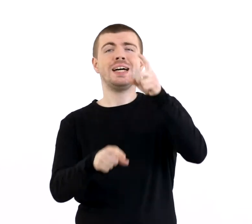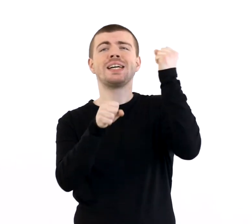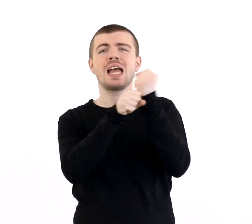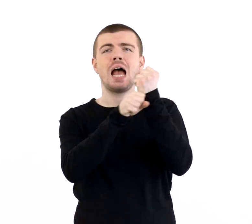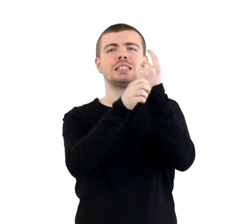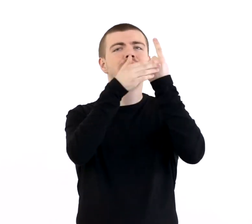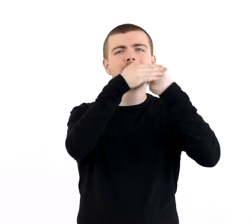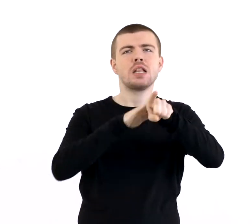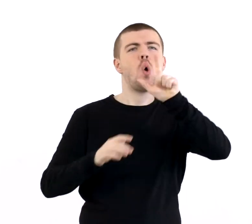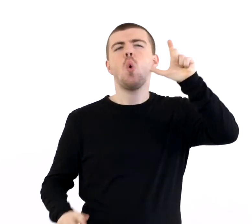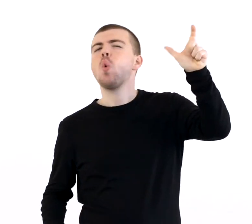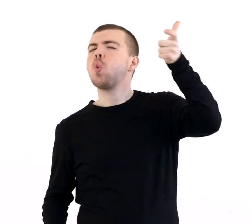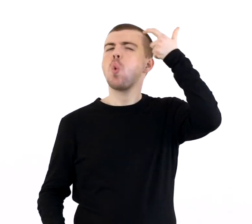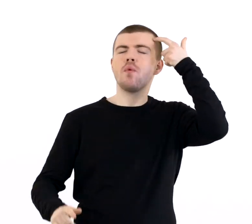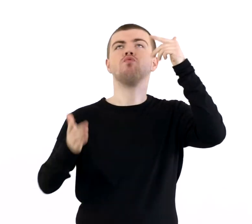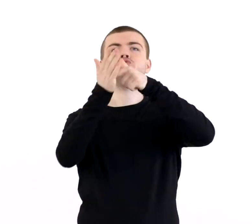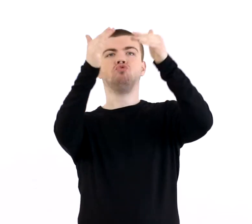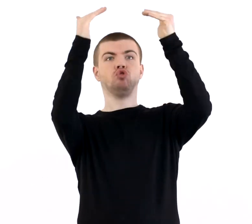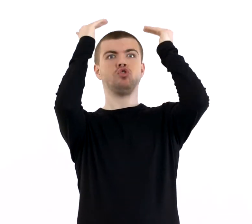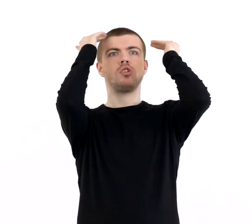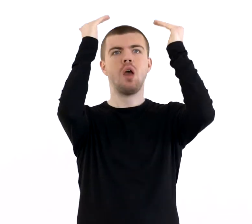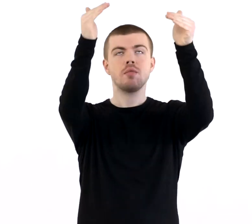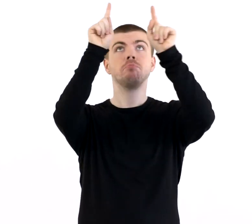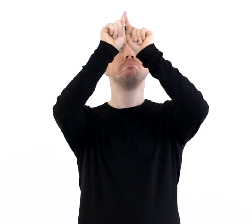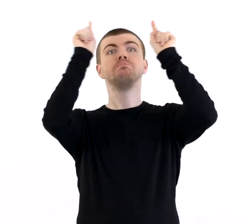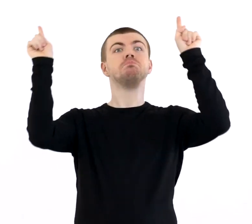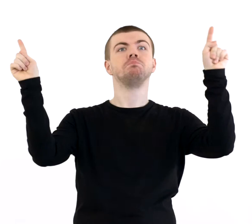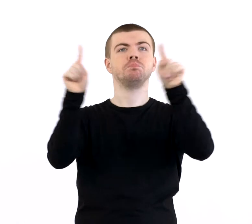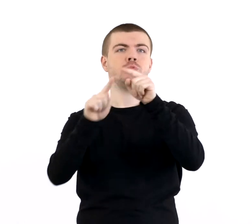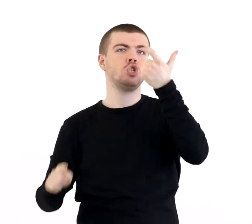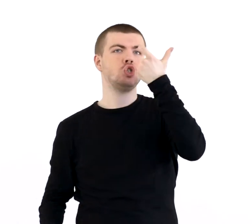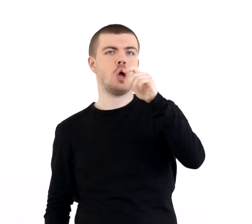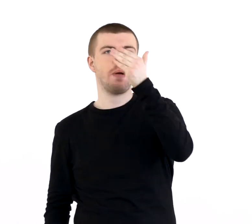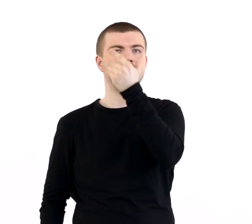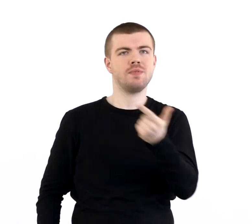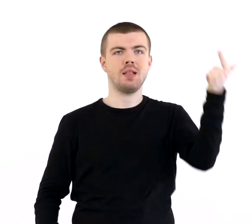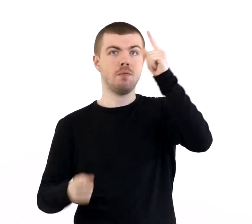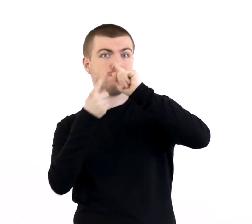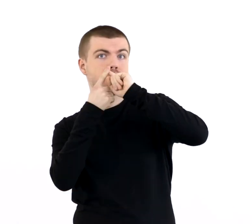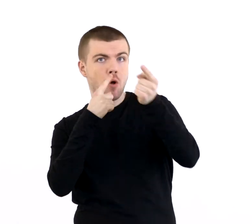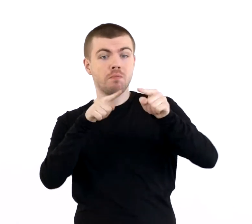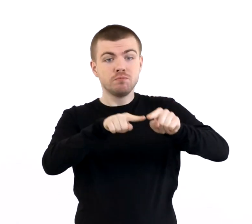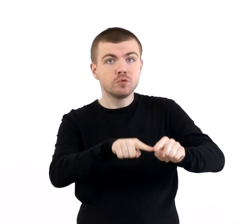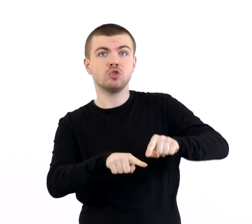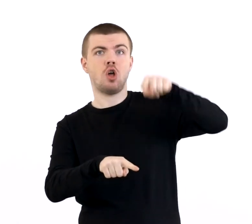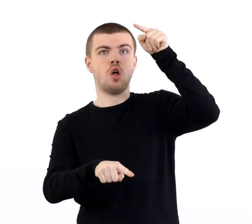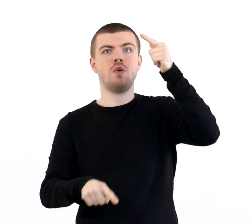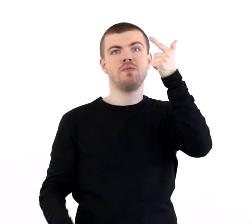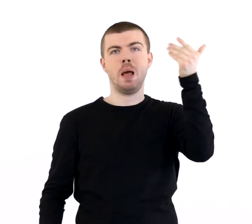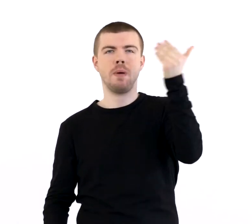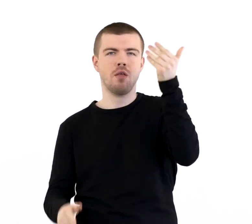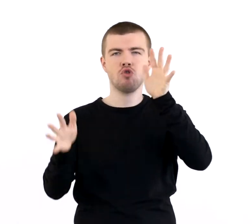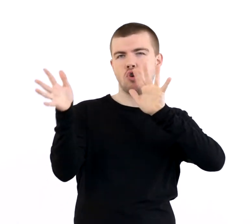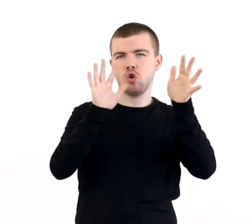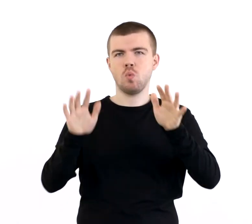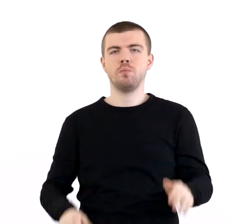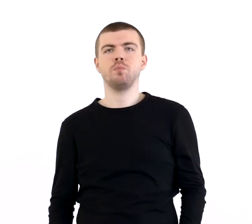W części głównej jaskini na stropie o powierzchni ponad 100 m² i wysokości ok. 2,0 m.